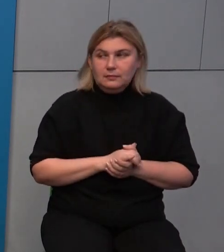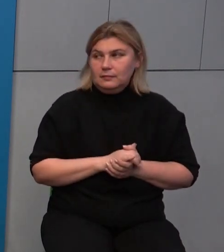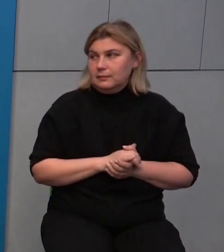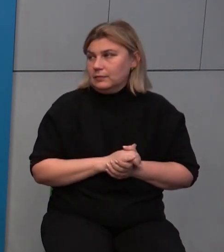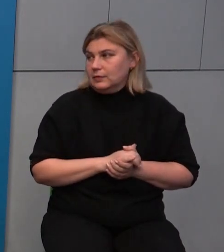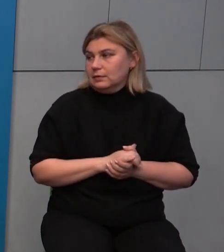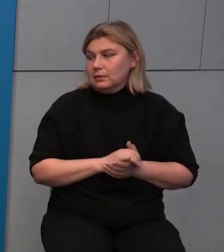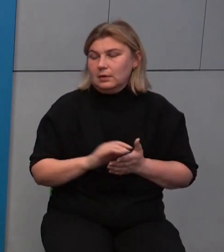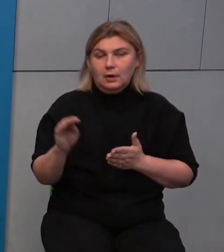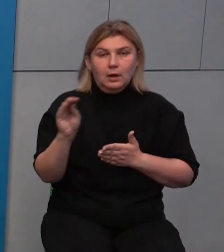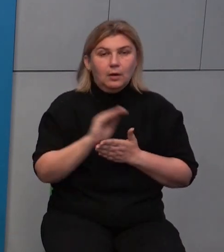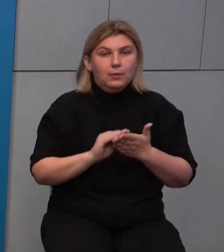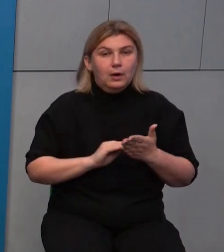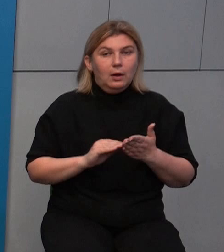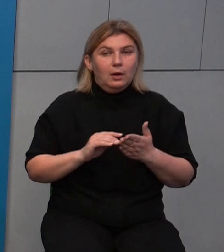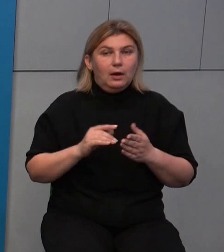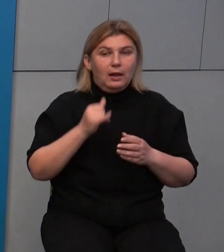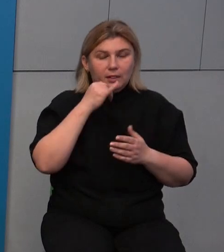opracowywać korespondencję z Le Guin,